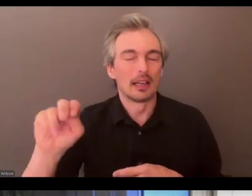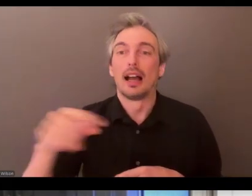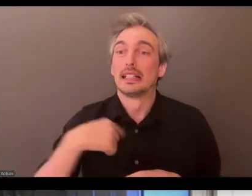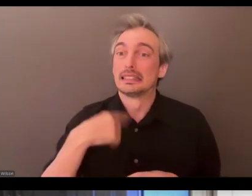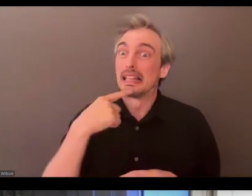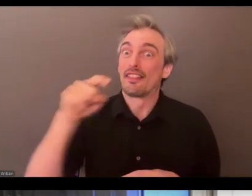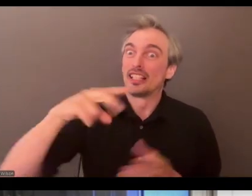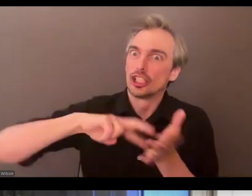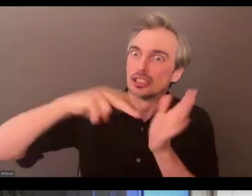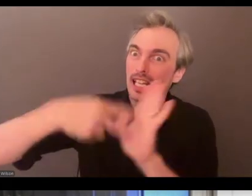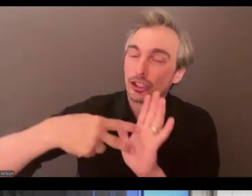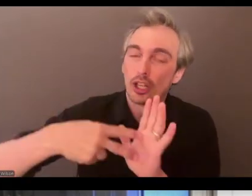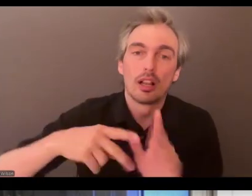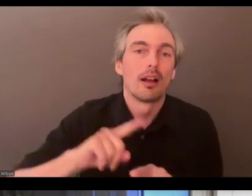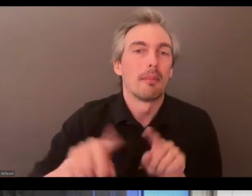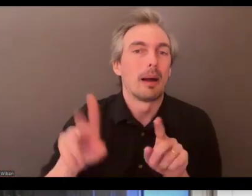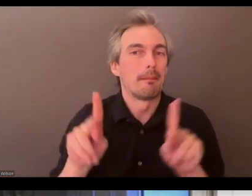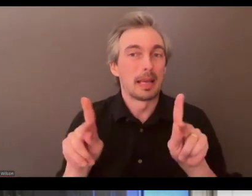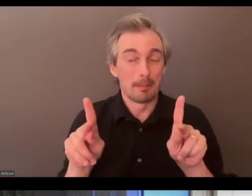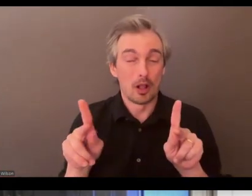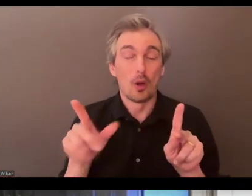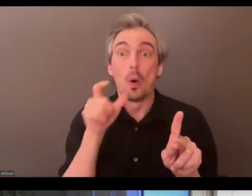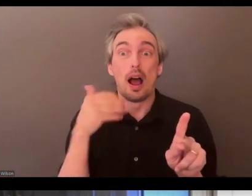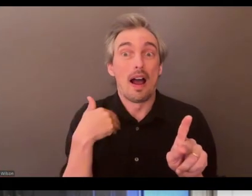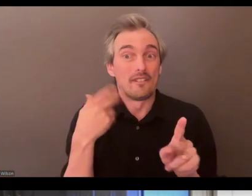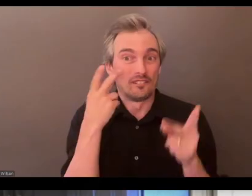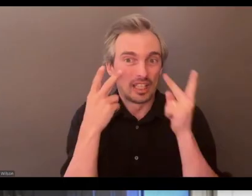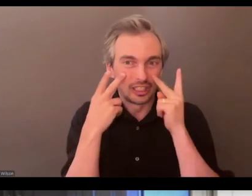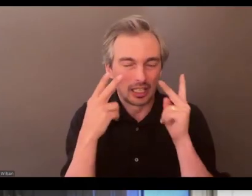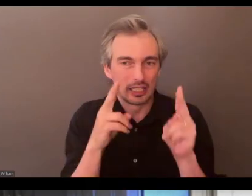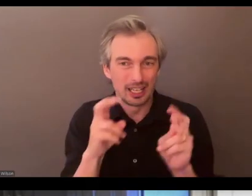したがって、各障壁は重要な会話における視点の多様性を狭めます。